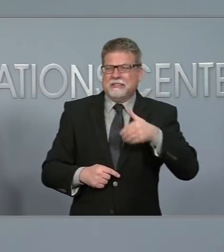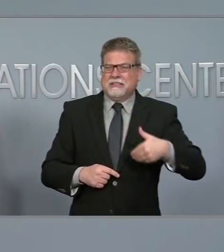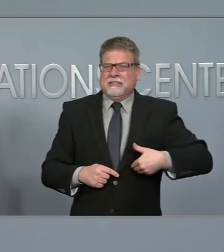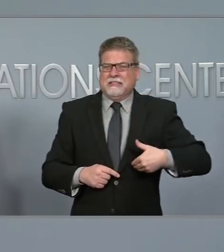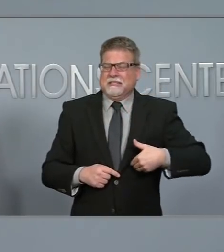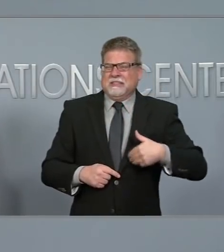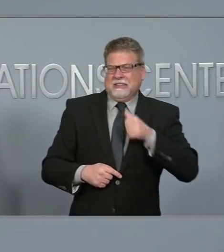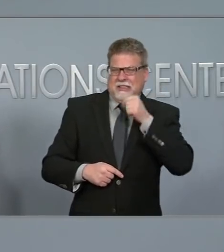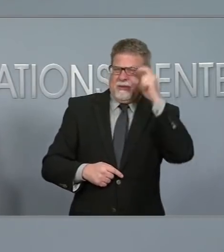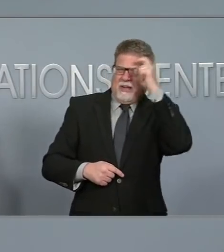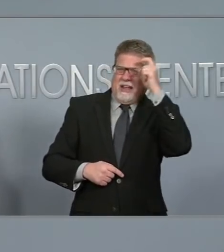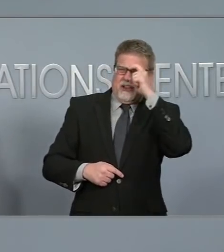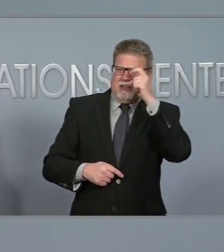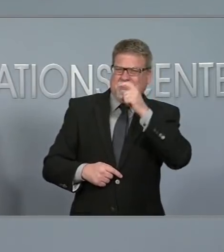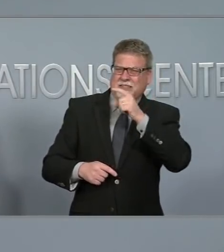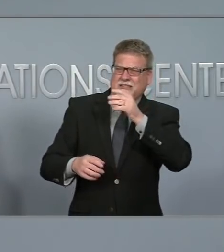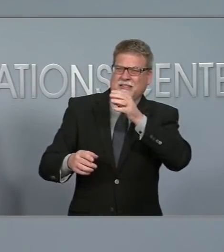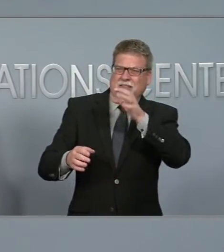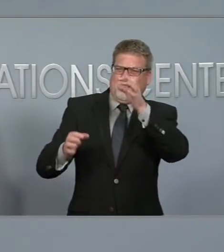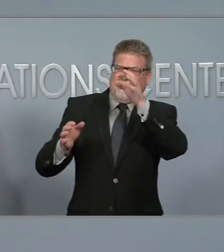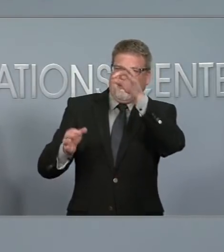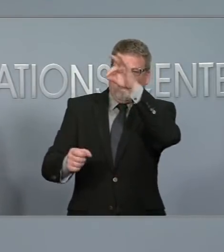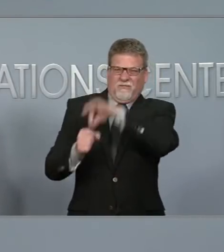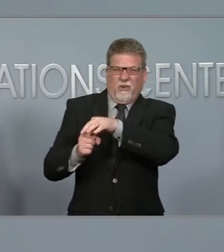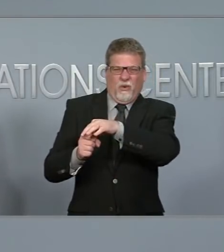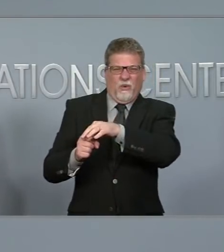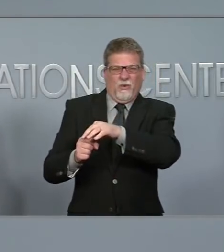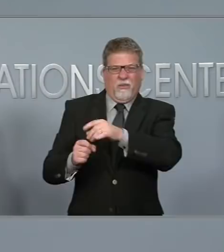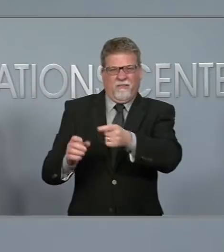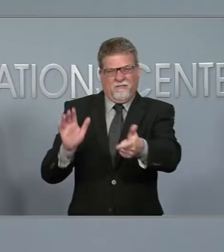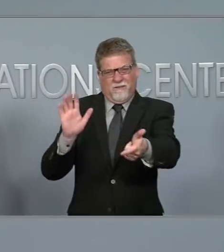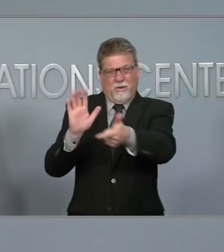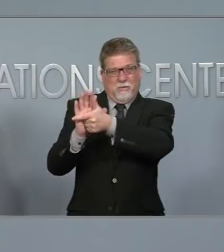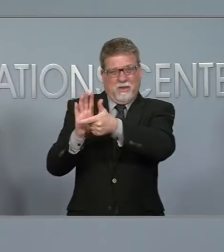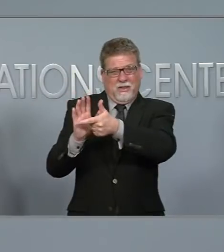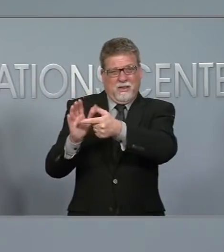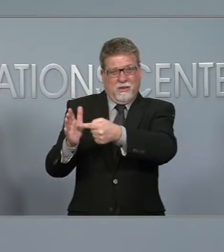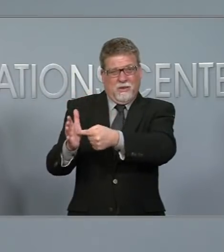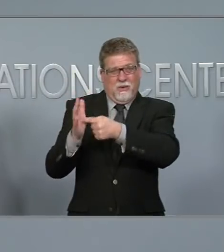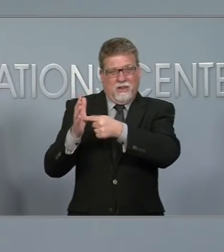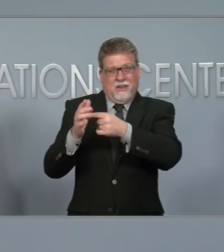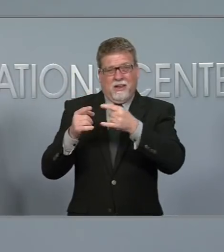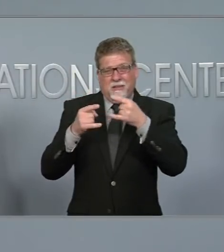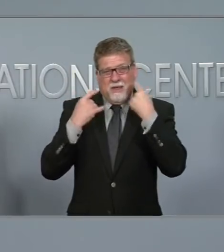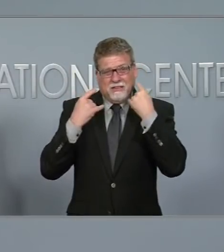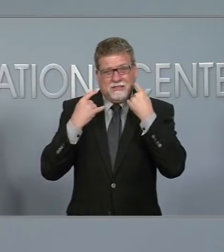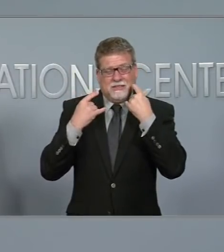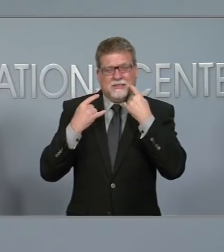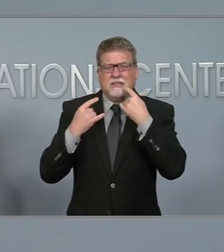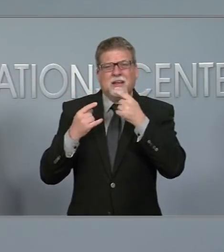De lo que yo sé